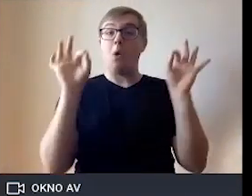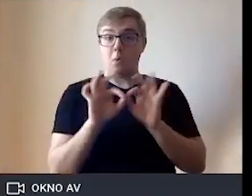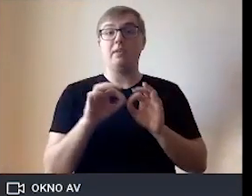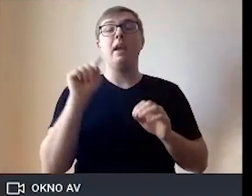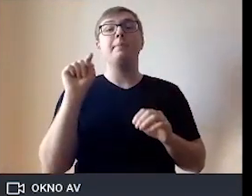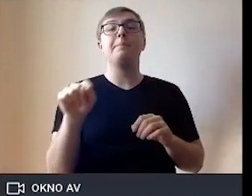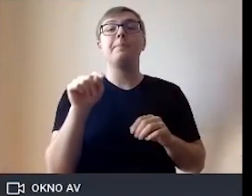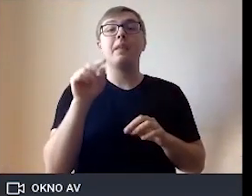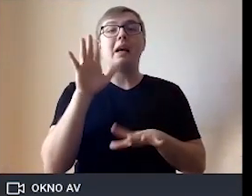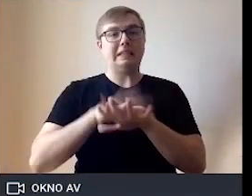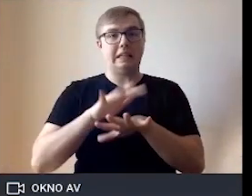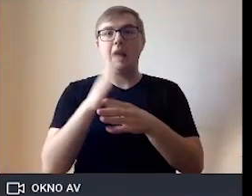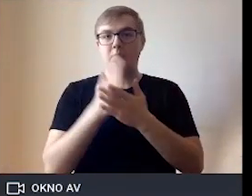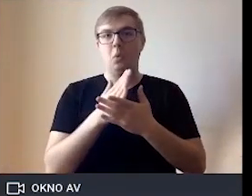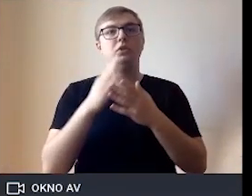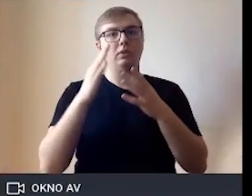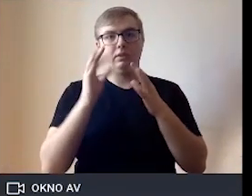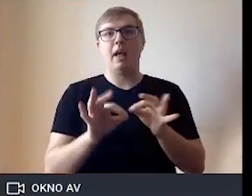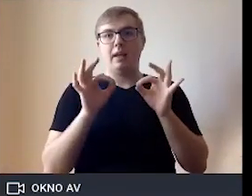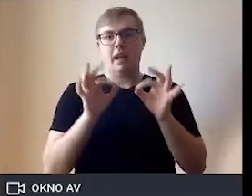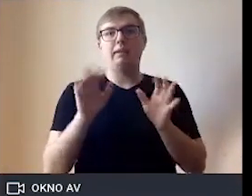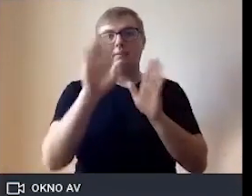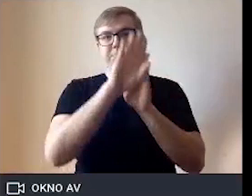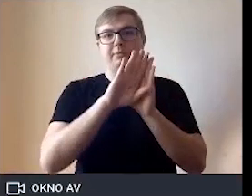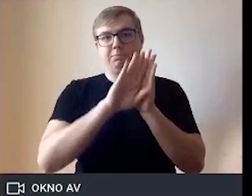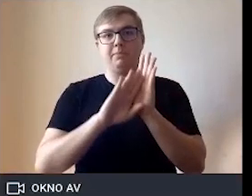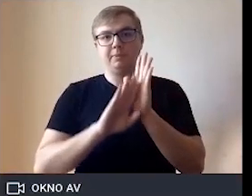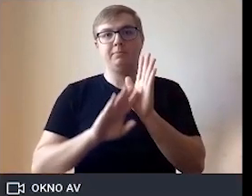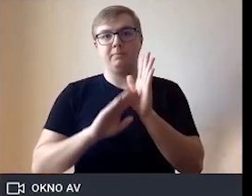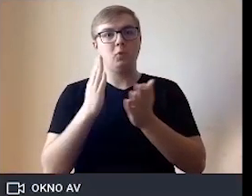Ogólnie rzecz biorąc, obecnie coraz rzadziej używa się SJM.